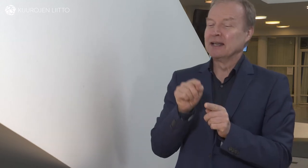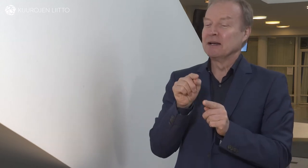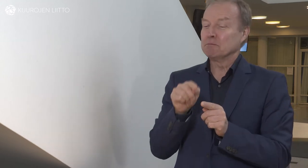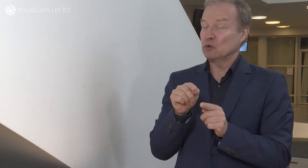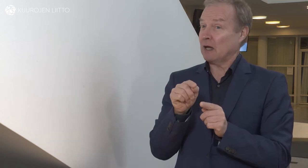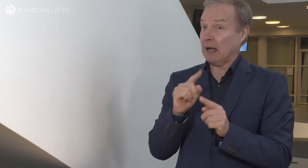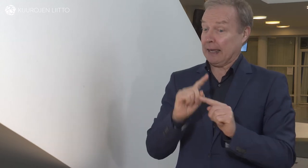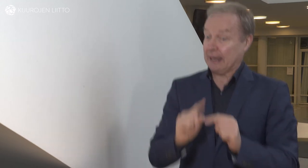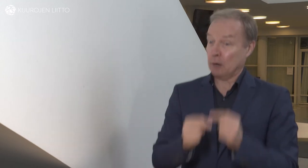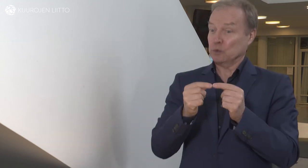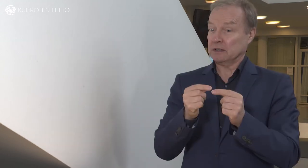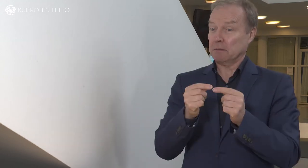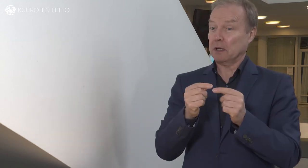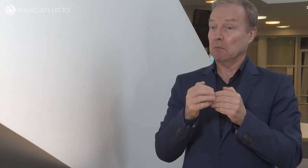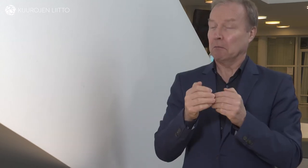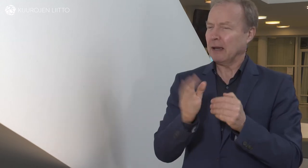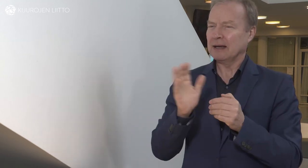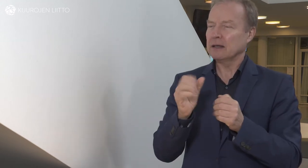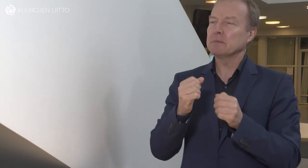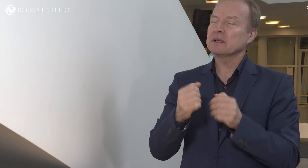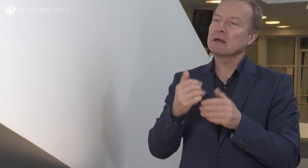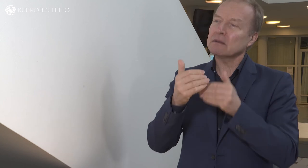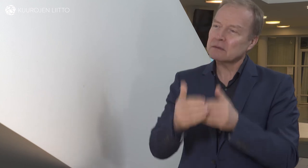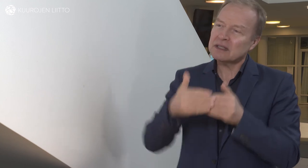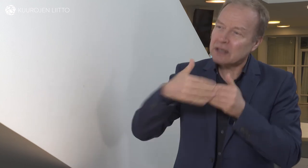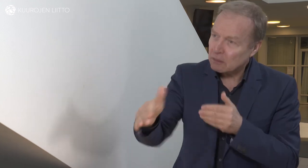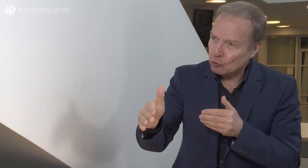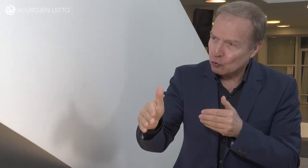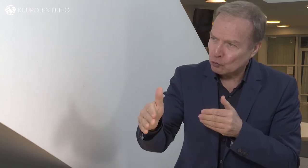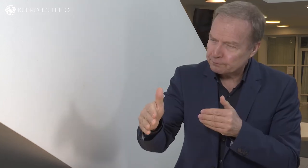on meidän kuitenkin saatava takeet myös sen jatkumiselle.